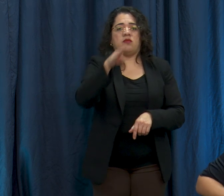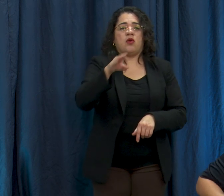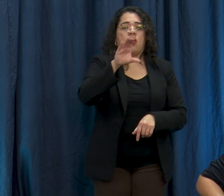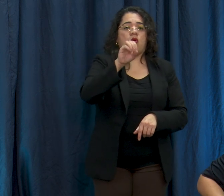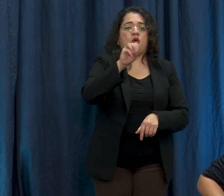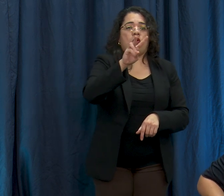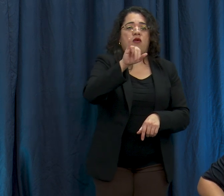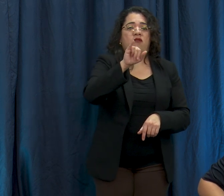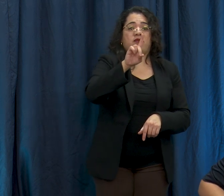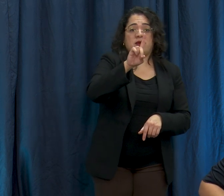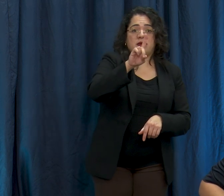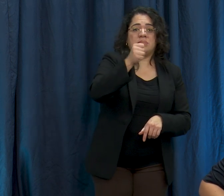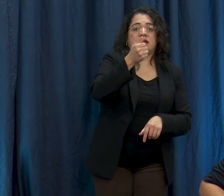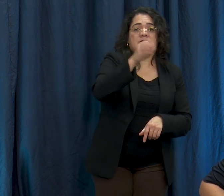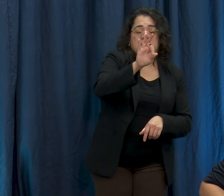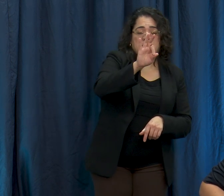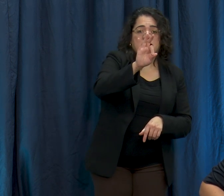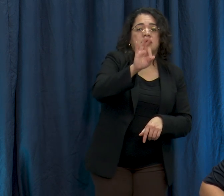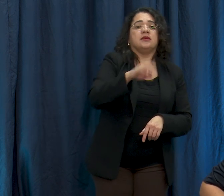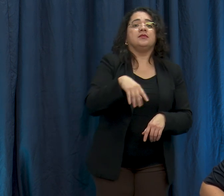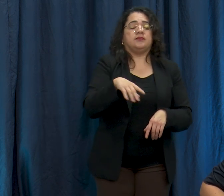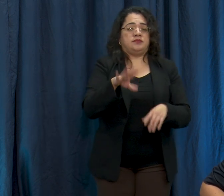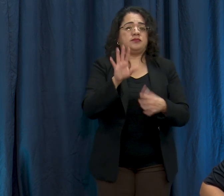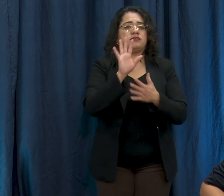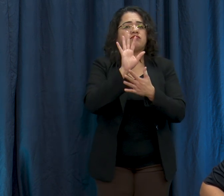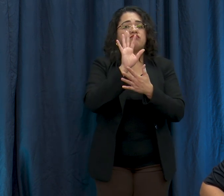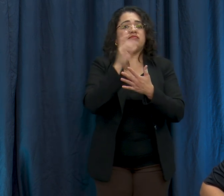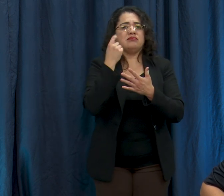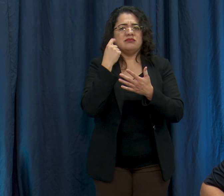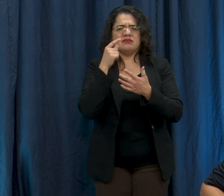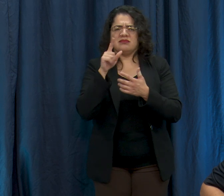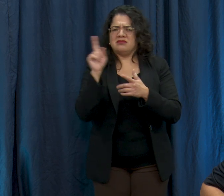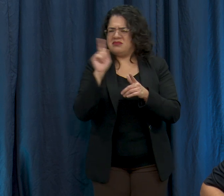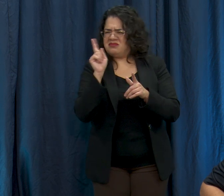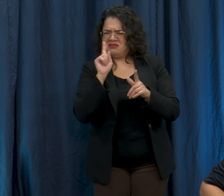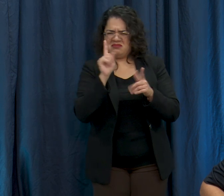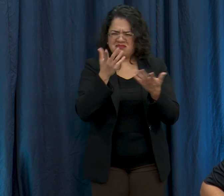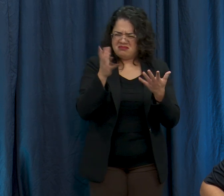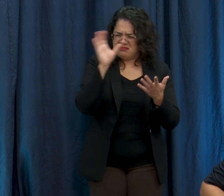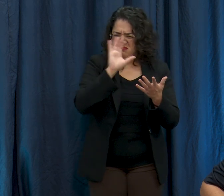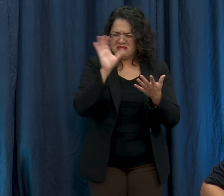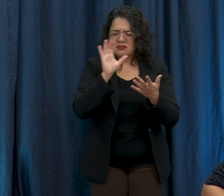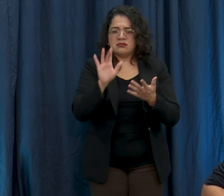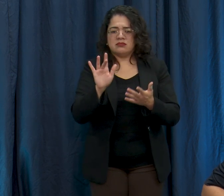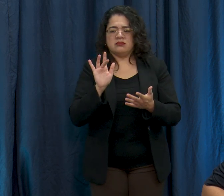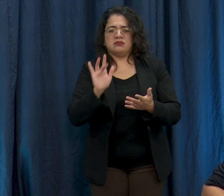la Sita's en la ciudad a long vigil opción no parece es porque por lo tanto